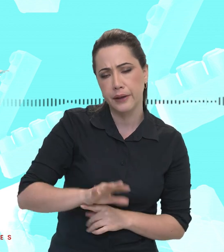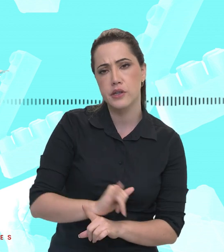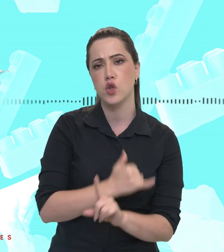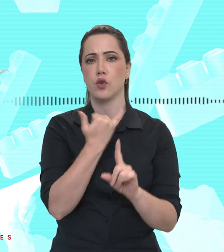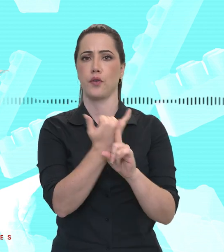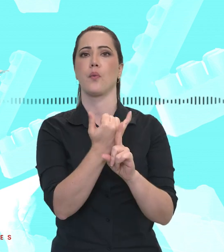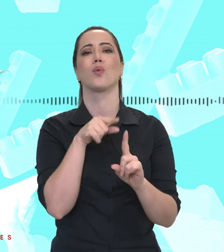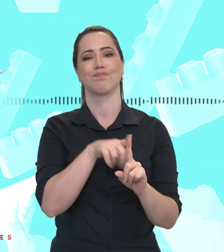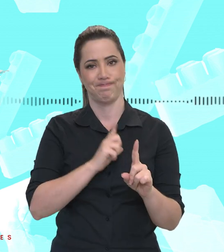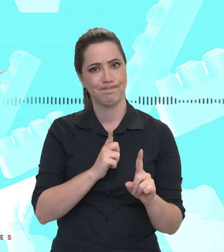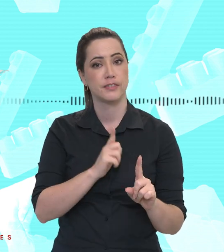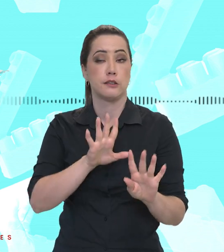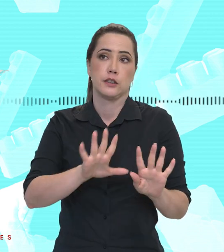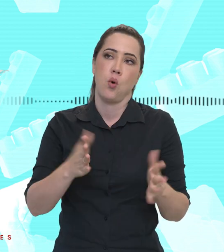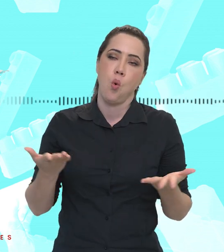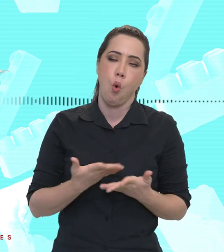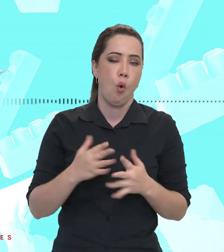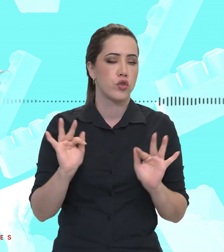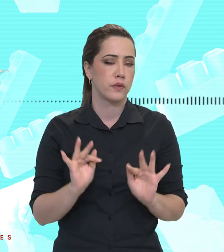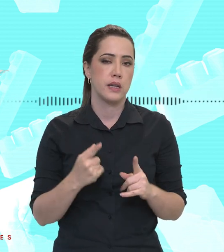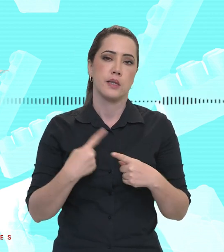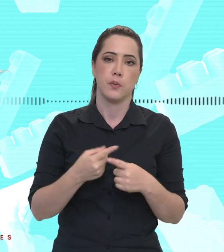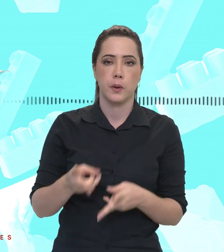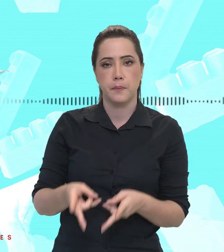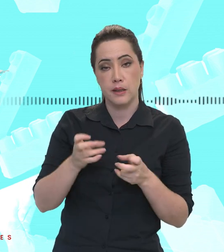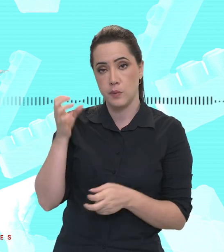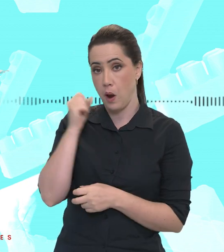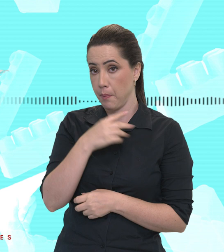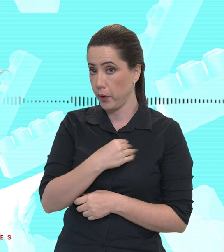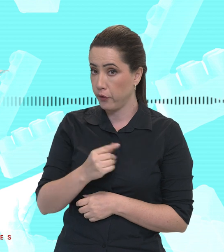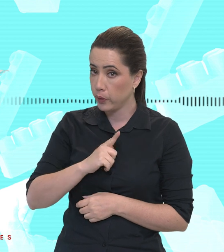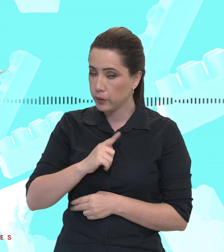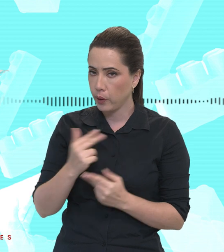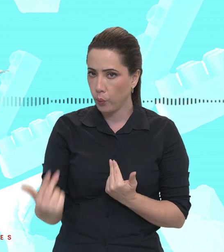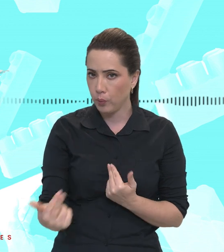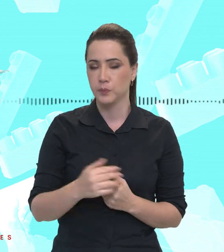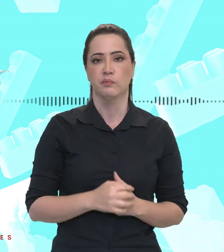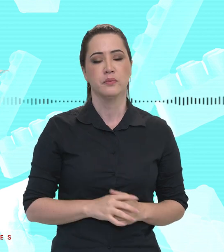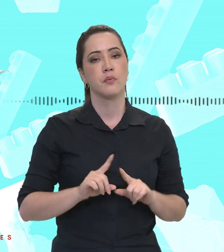na infância. Por isso, fica aliviado pelo diagnóstico precoce do filho. Do outro lado,